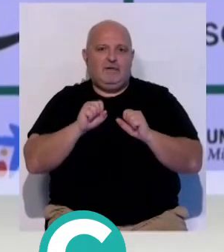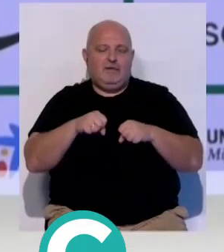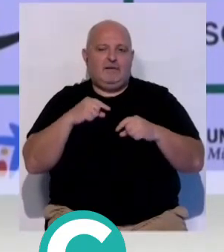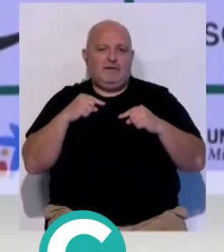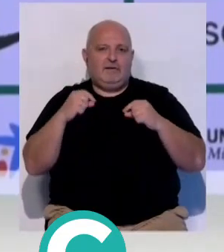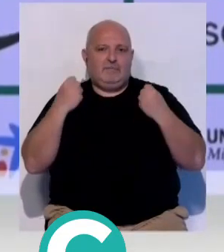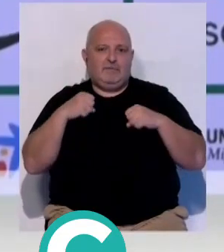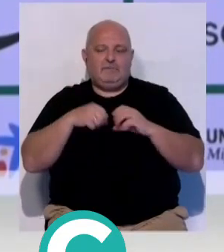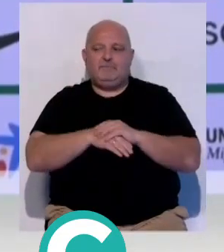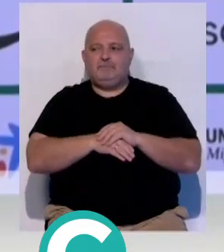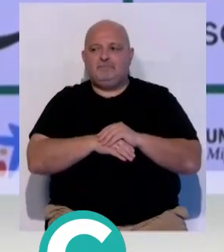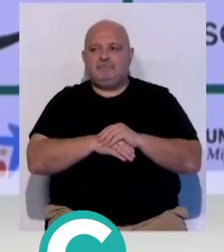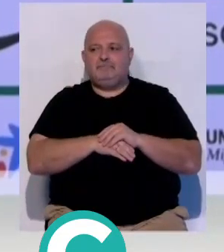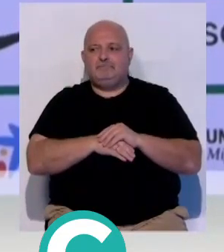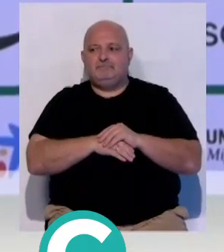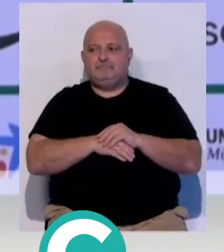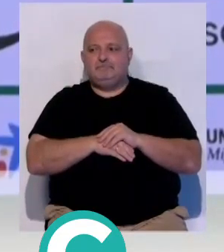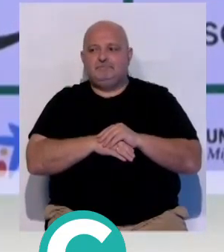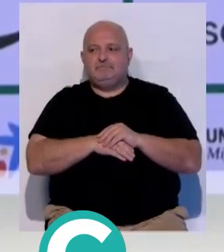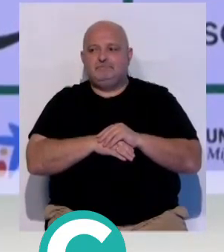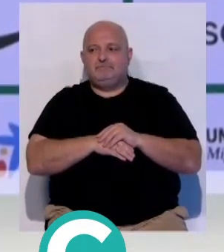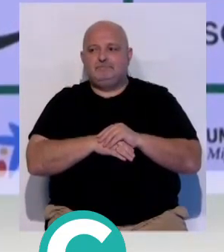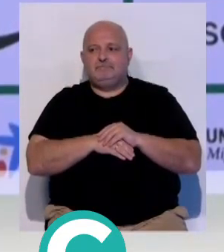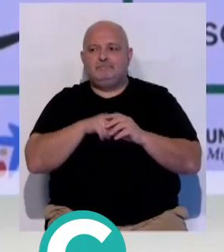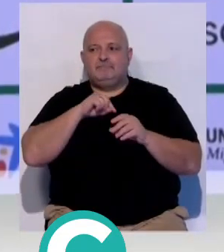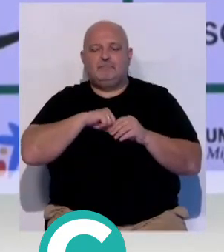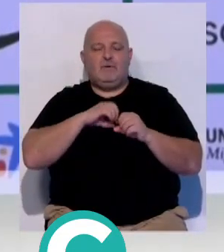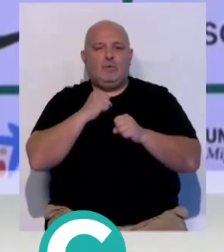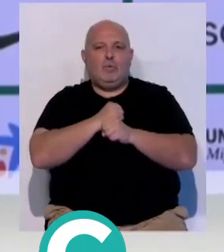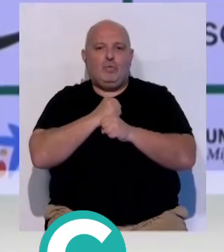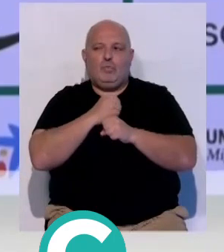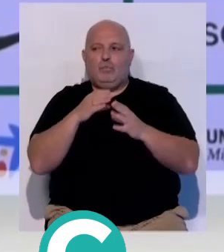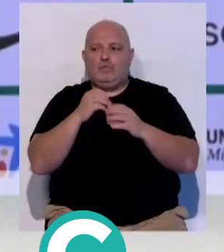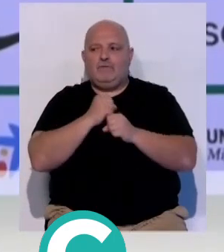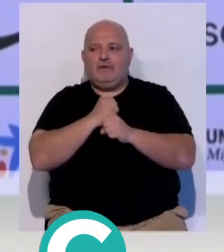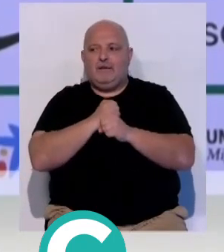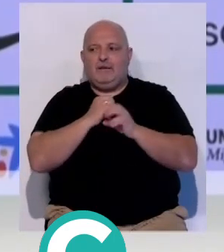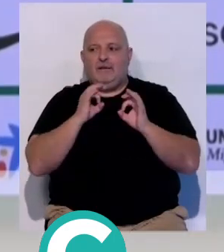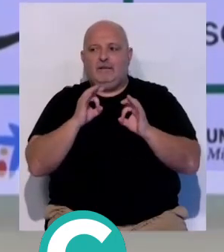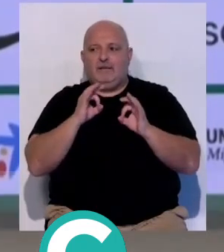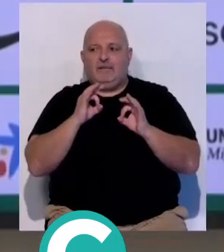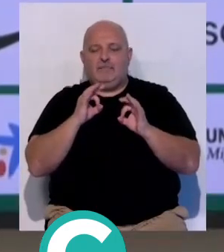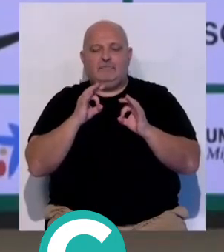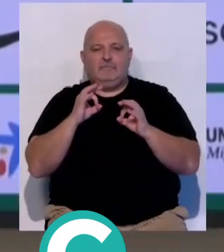somos un grupo de trabajo que tiene un sentido